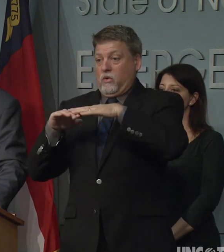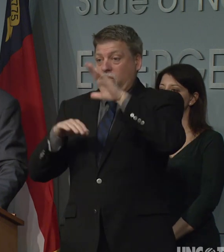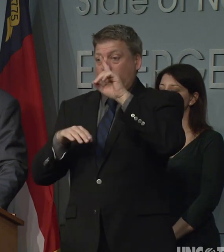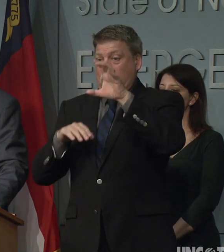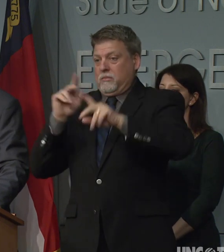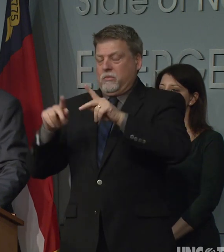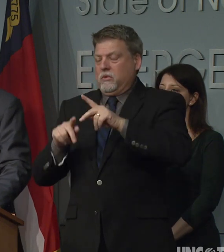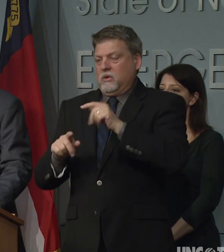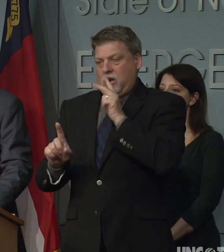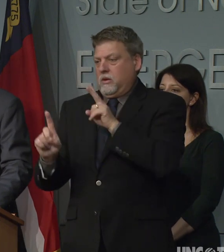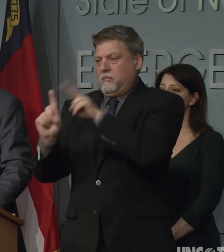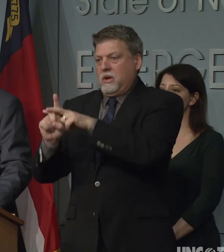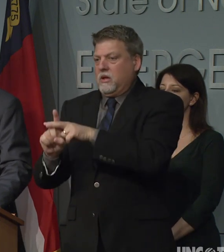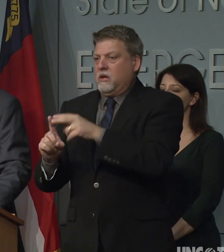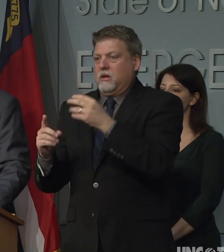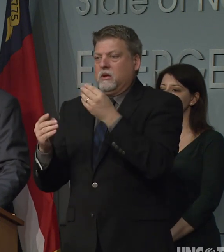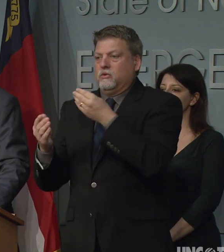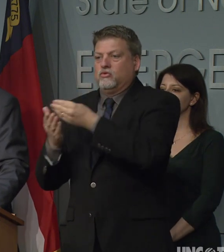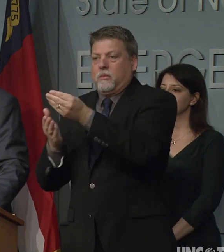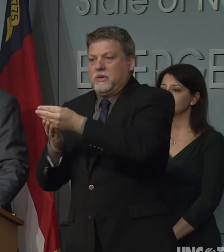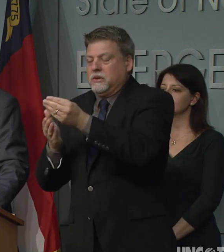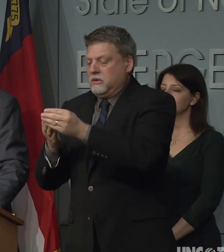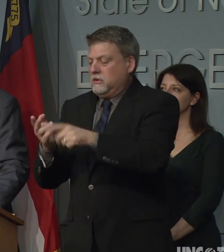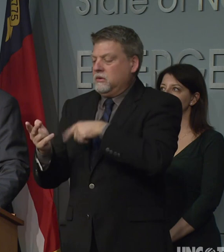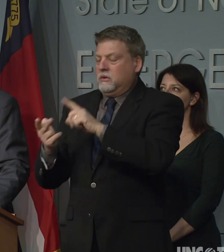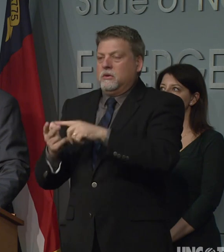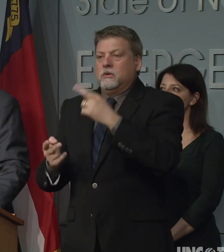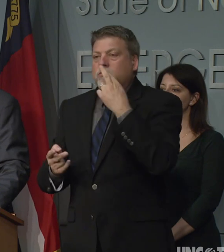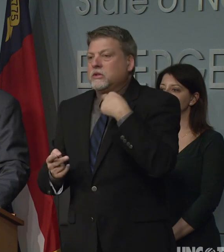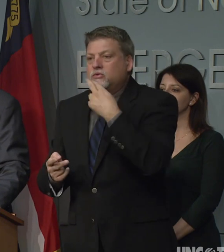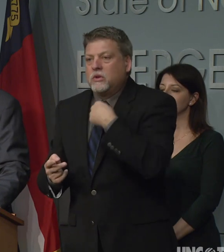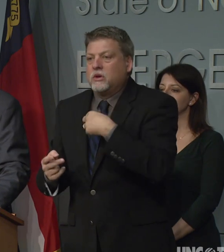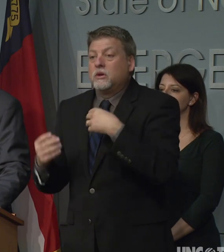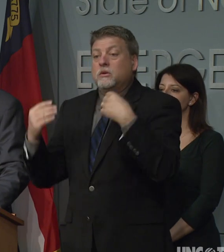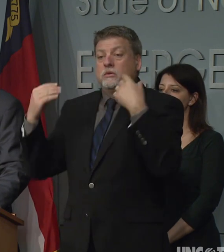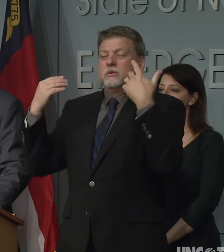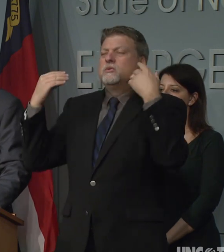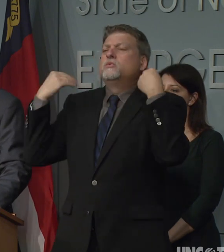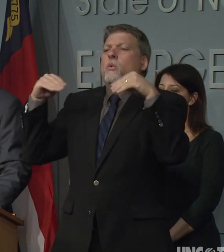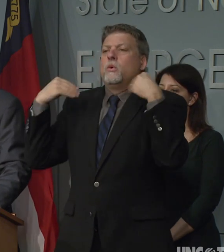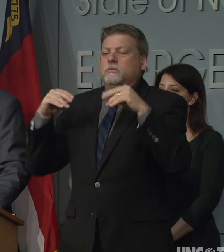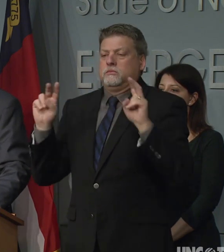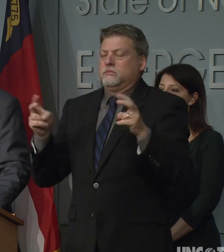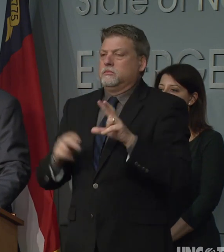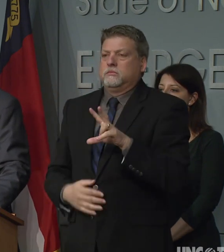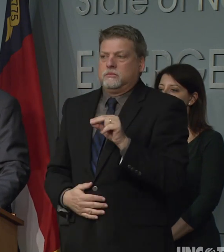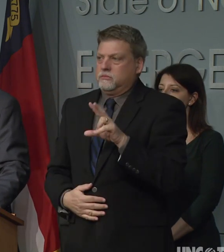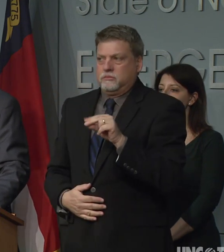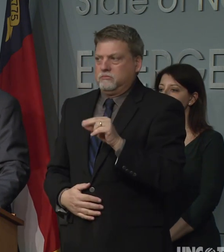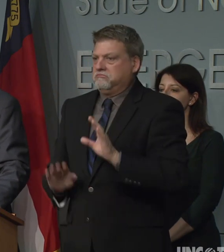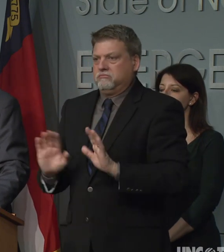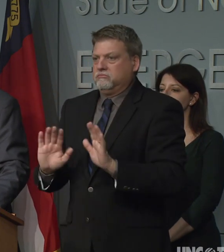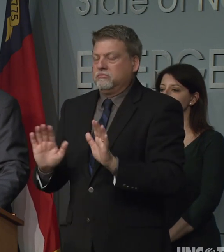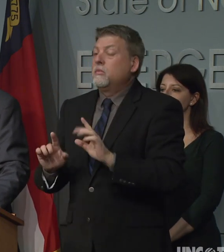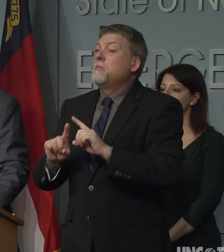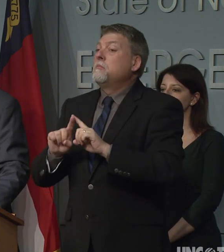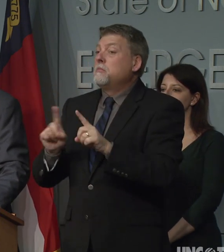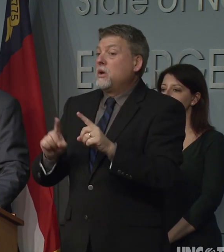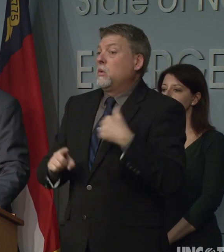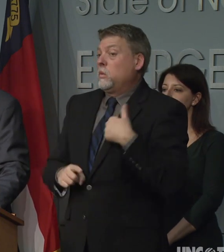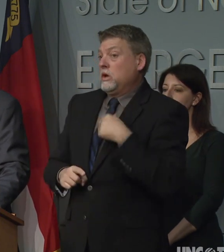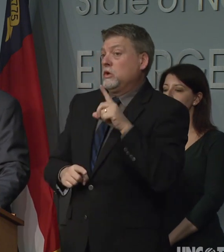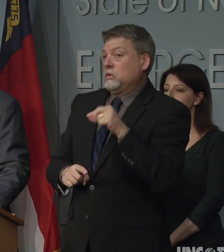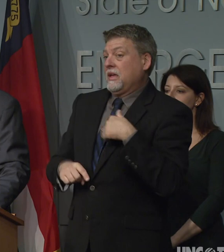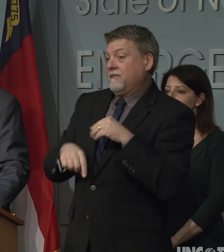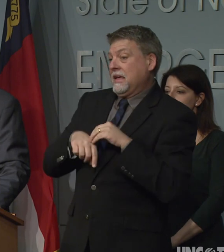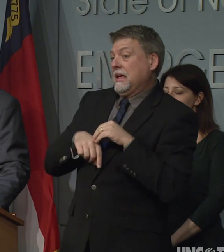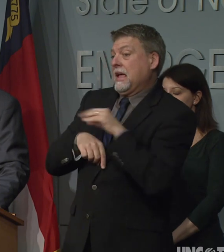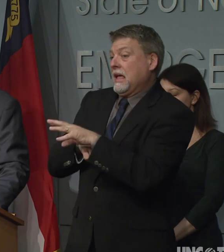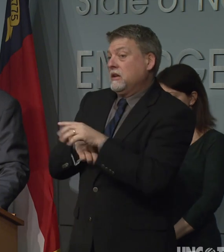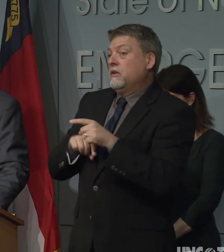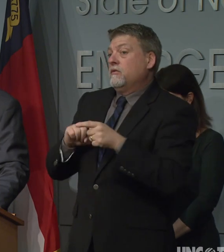desea uniones de mucha gente no se aplica a restaurantes y centros comerciales ni otras tiendas generales. Sin embargo,